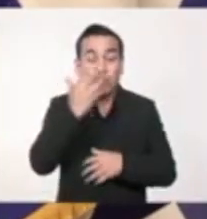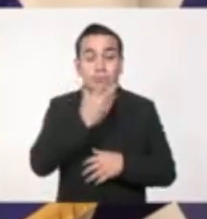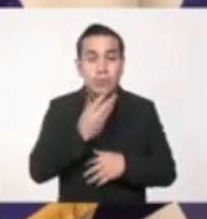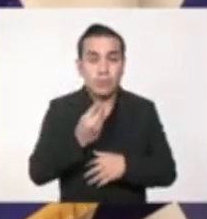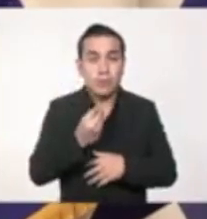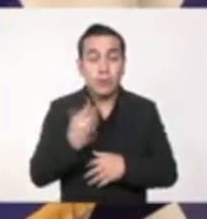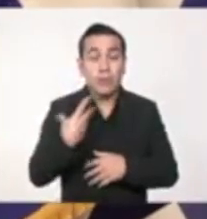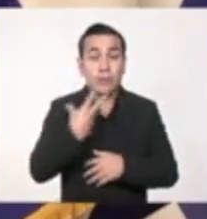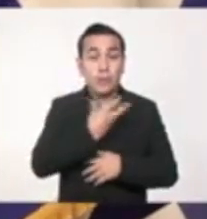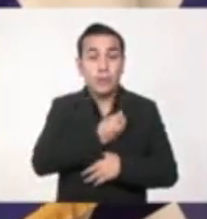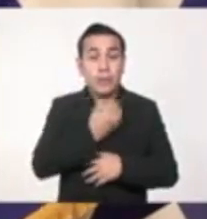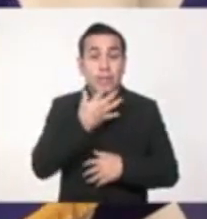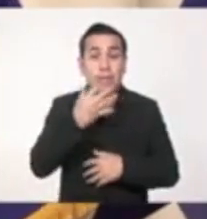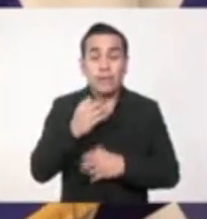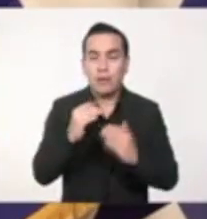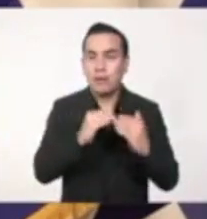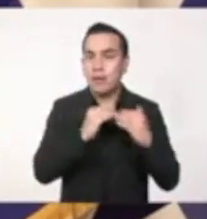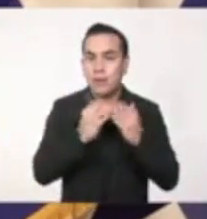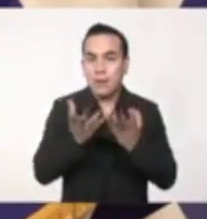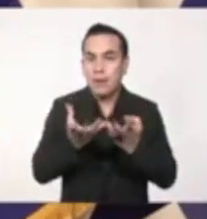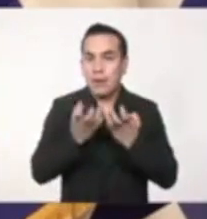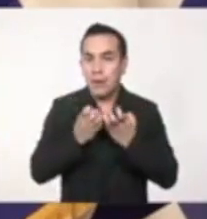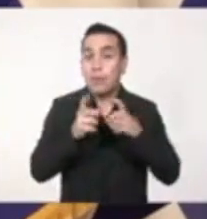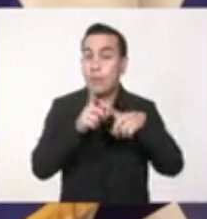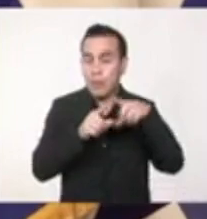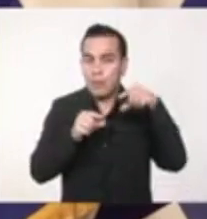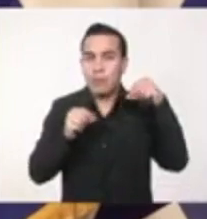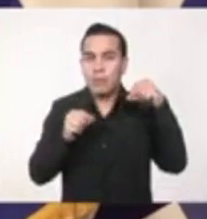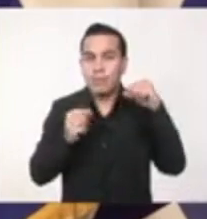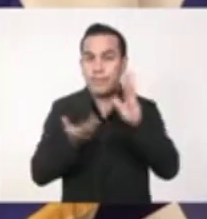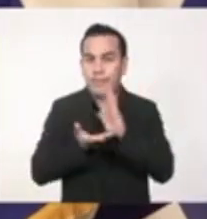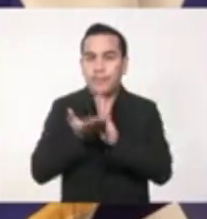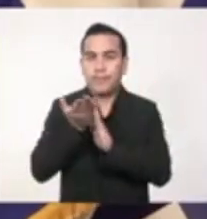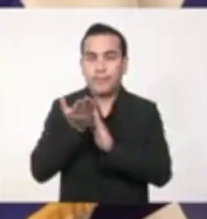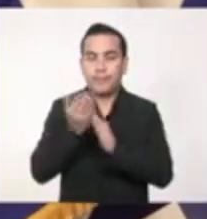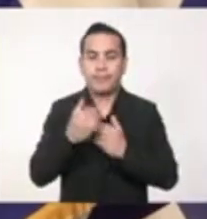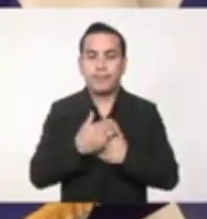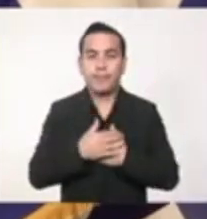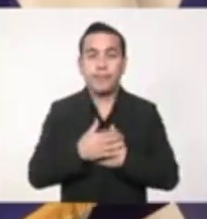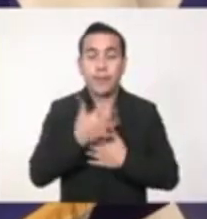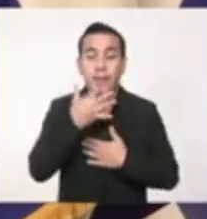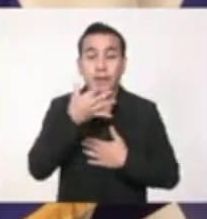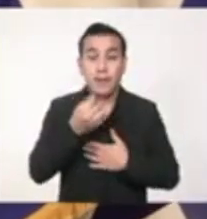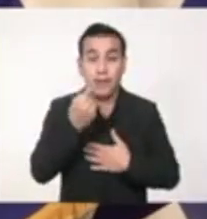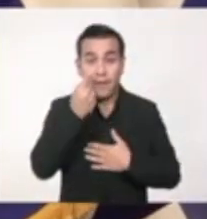nosotros nos encantaría ser como Japón, yo veo acá Francia